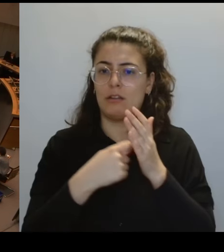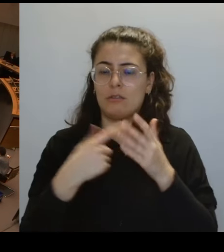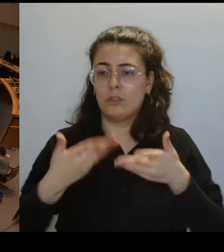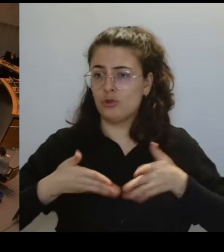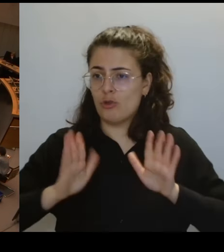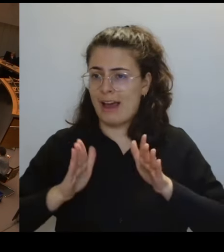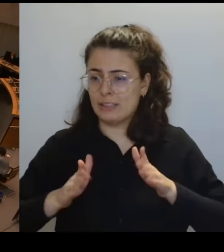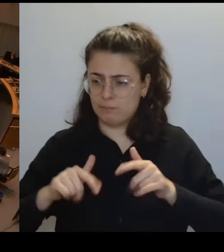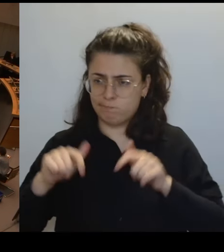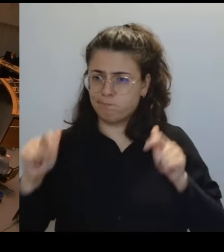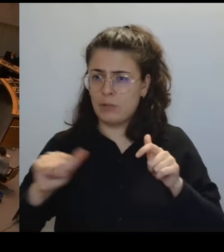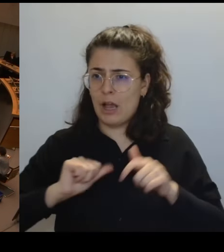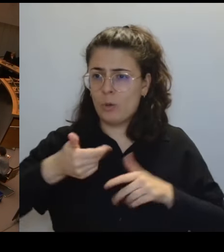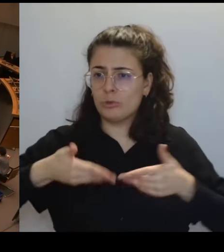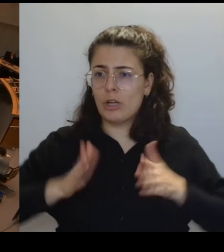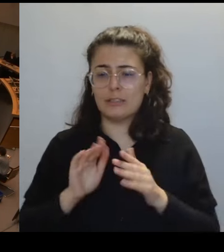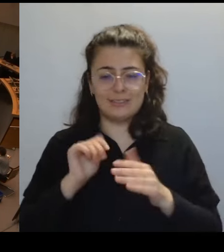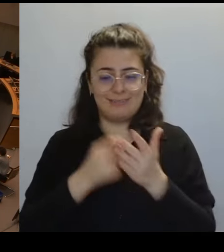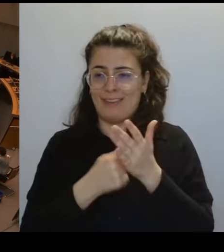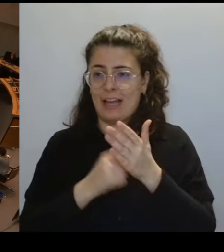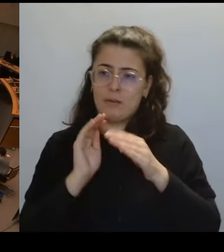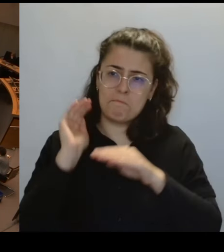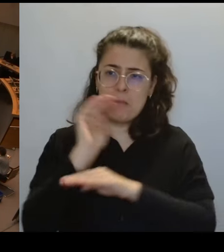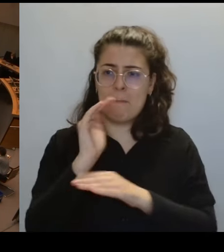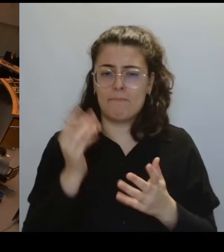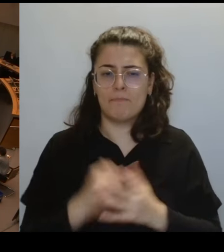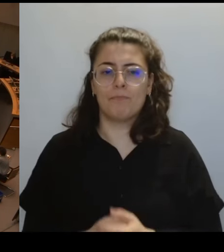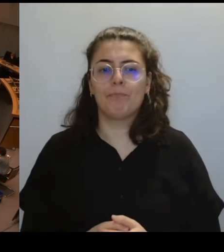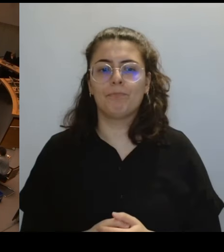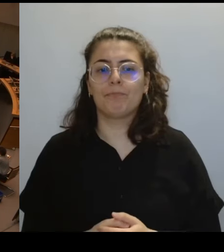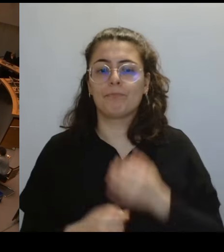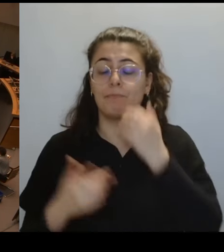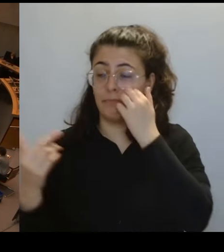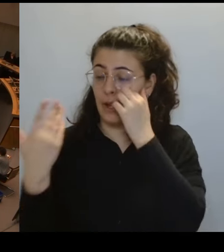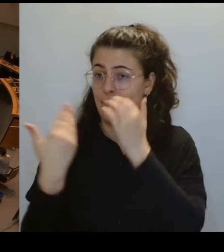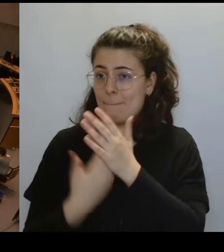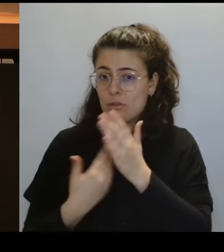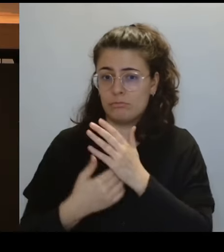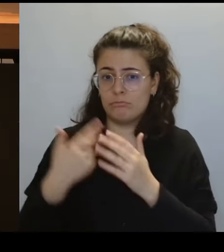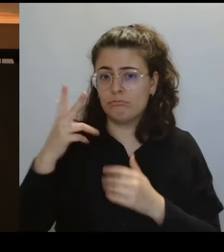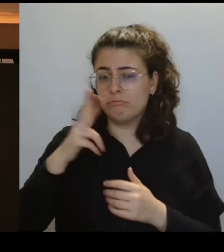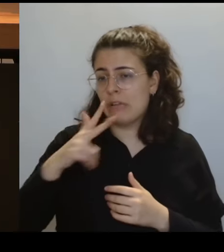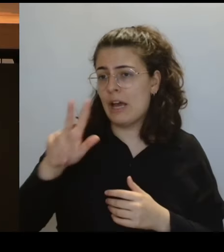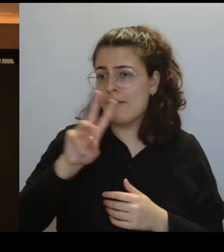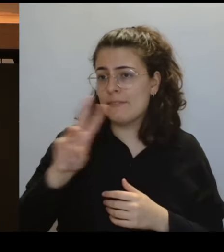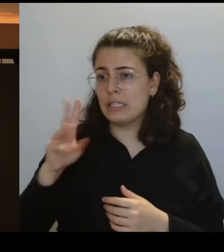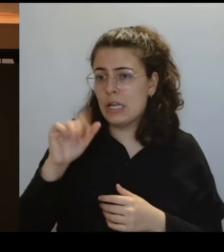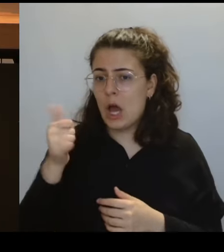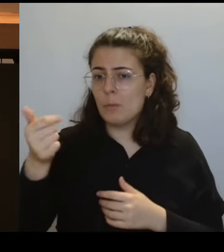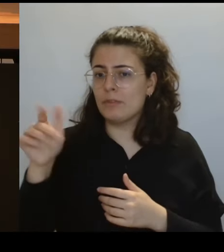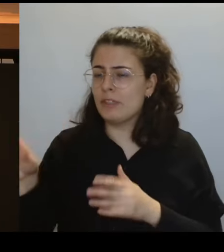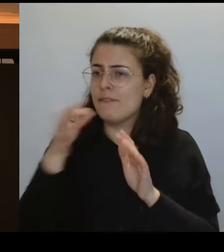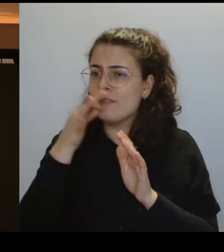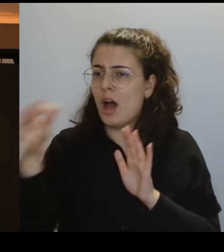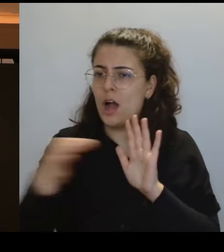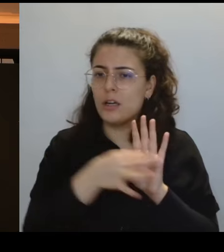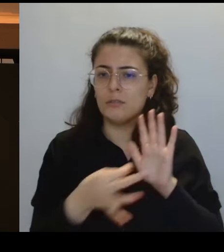In der Begründung ihres Antrages, Herr Wiedenhaupt, haben Sie die Frage untergebracht, ob es sich bei der Umweltzone überhaupt um